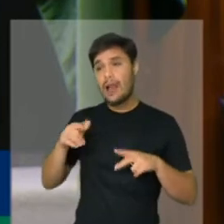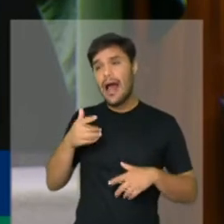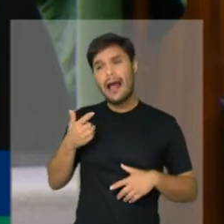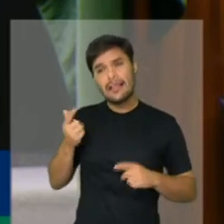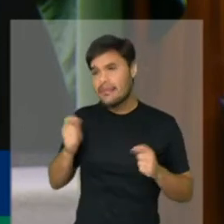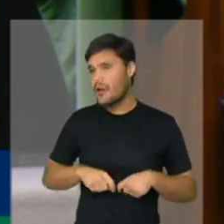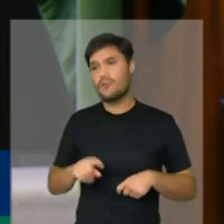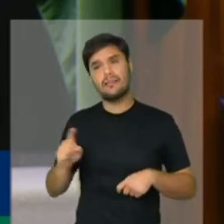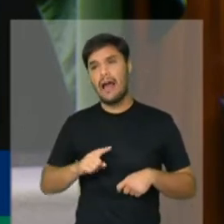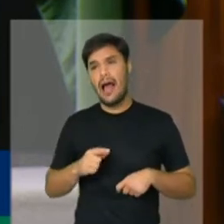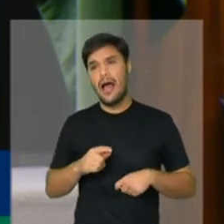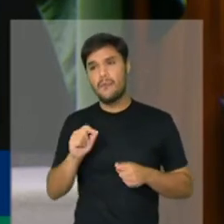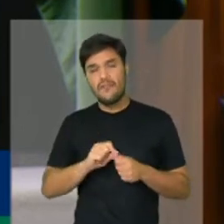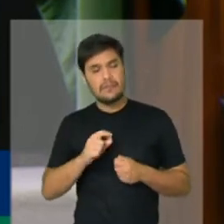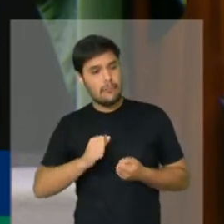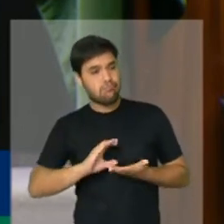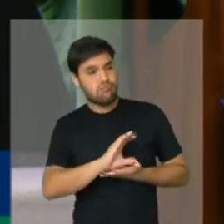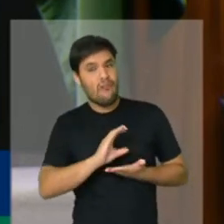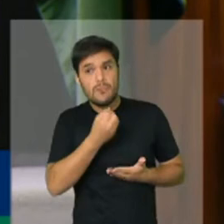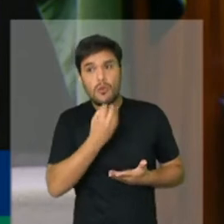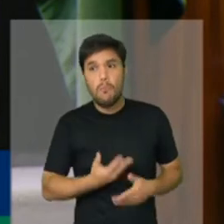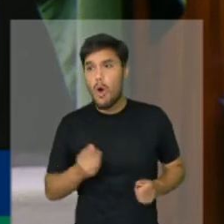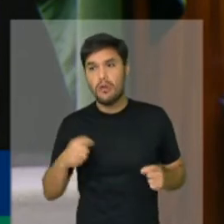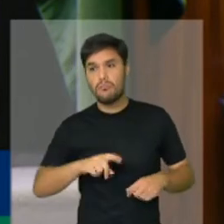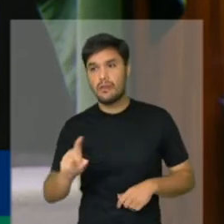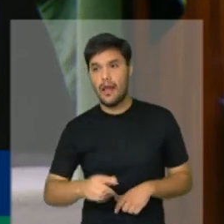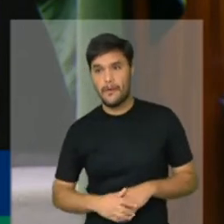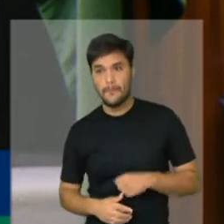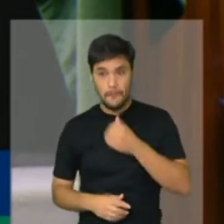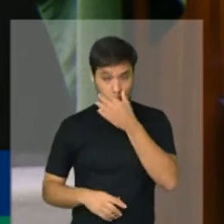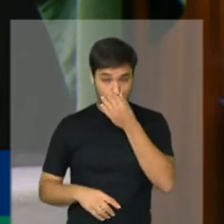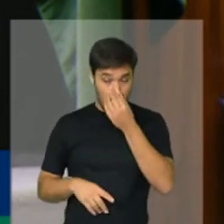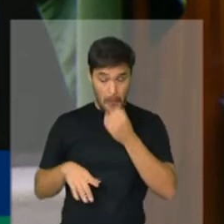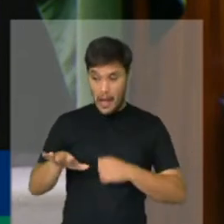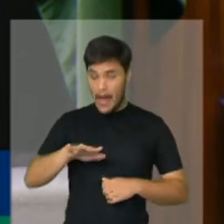CADEIA DA INDÚSTRIA DE PETRÓLEO E GÁ S? POR QUE É QUE O PRIMEIRO BANCO DO BRASIL NÃO FOI DA INICIATIVA